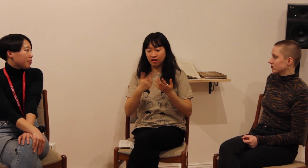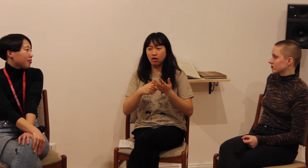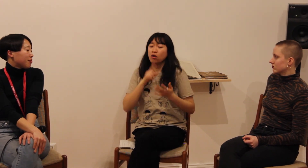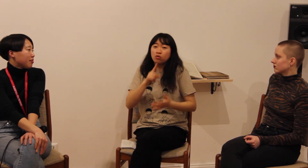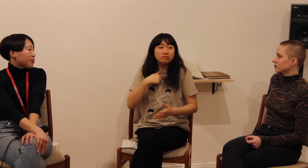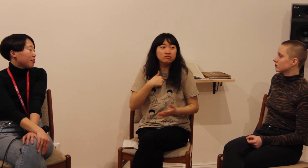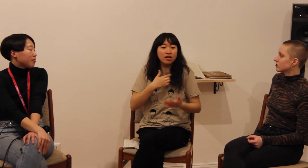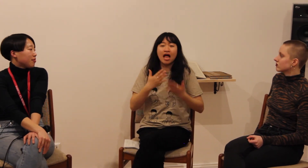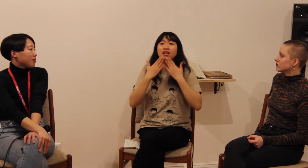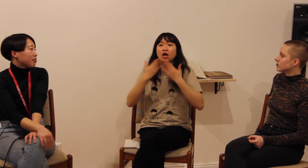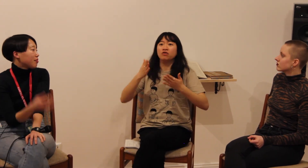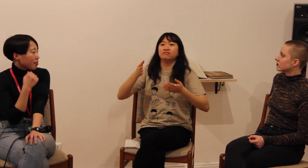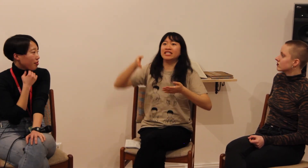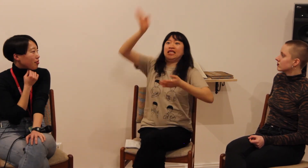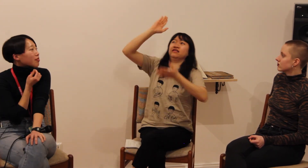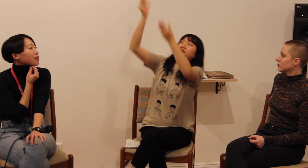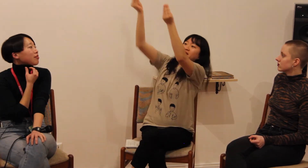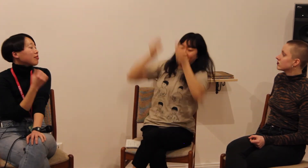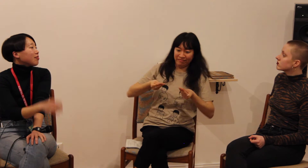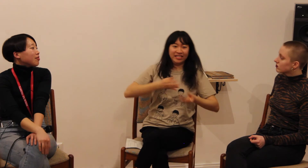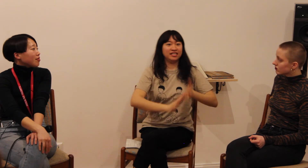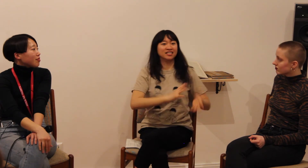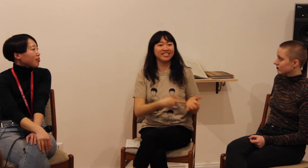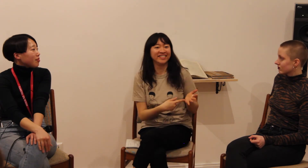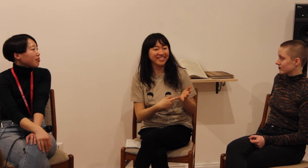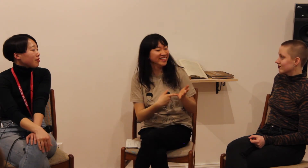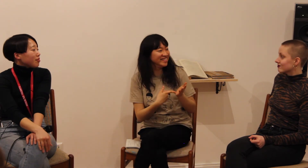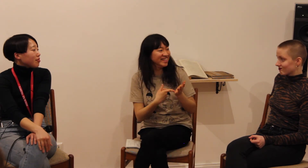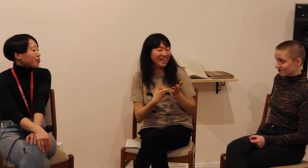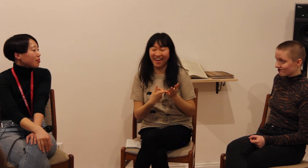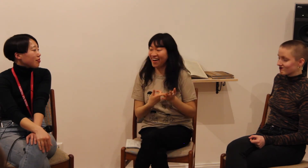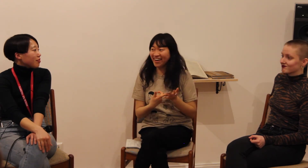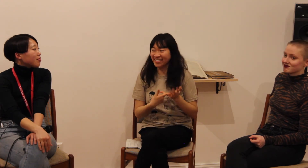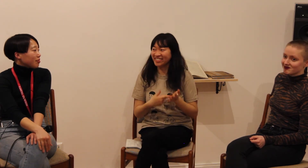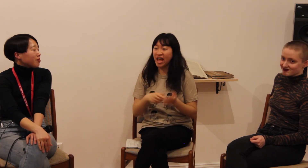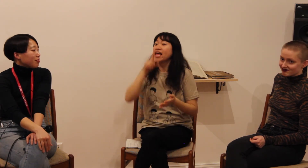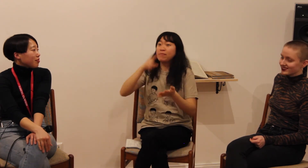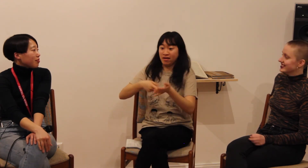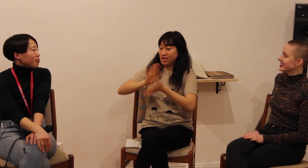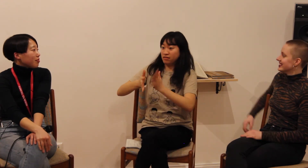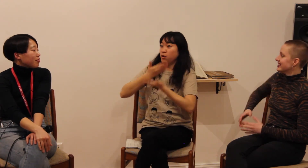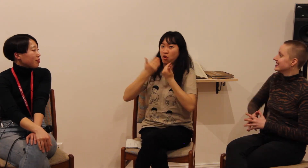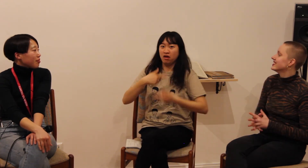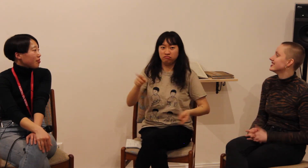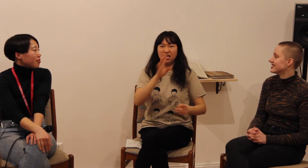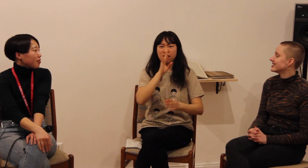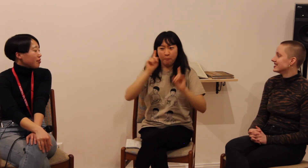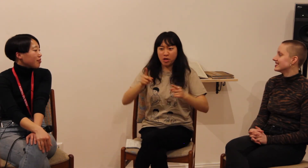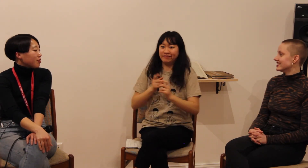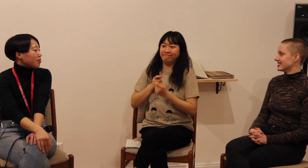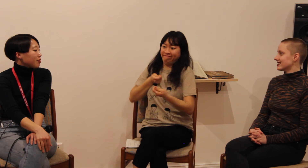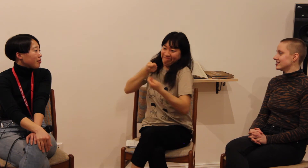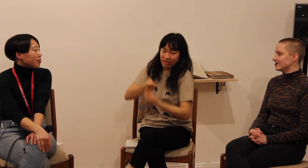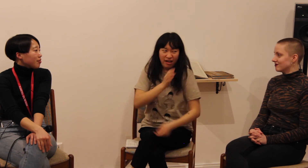Ich bin sehr dankbar für die Gebärdensprache und auch Gott dankbar, dass sie mir gegeben wurde.